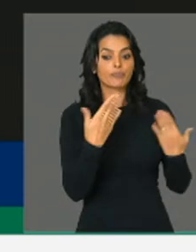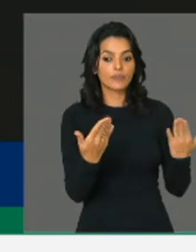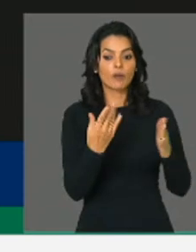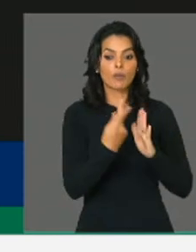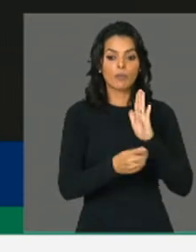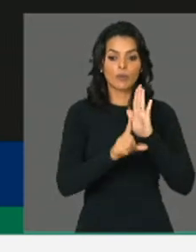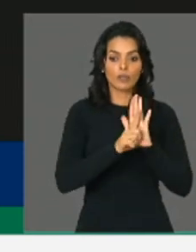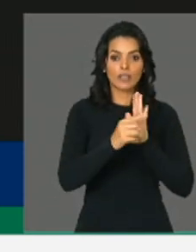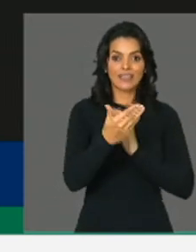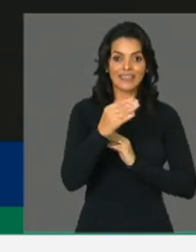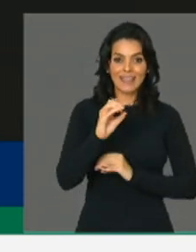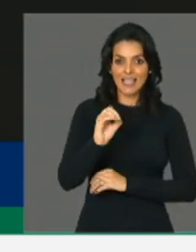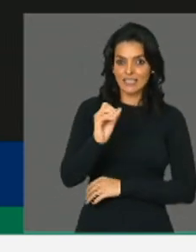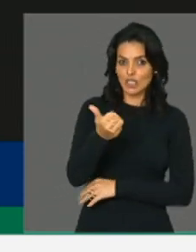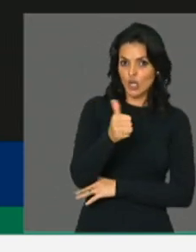COM A SIRLENE, A REPRESENTANTE TAMBÉM. COM A DEPUTADA MARIA